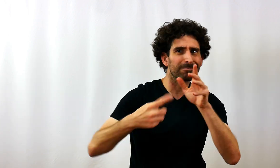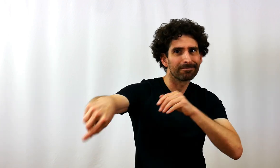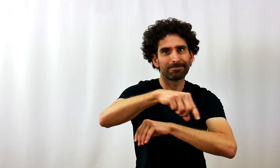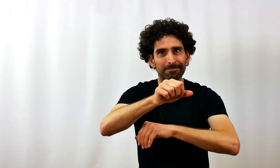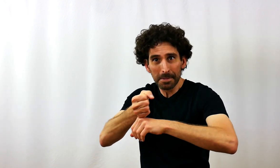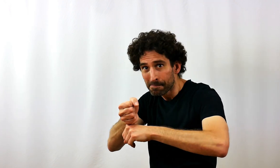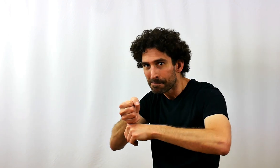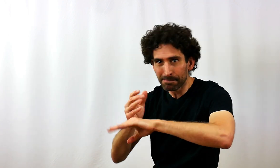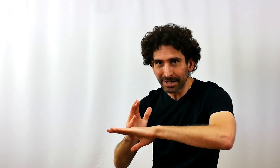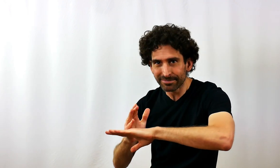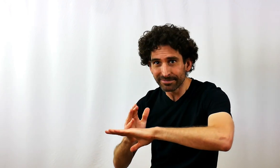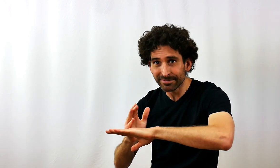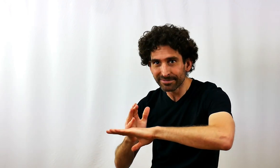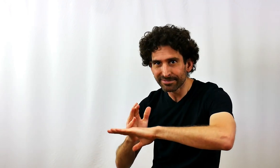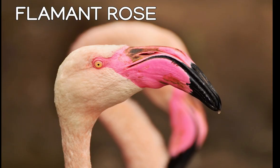Zêtes prêts ?